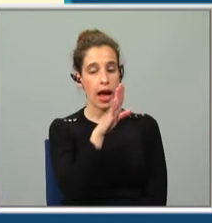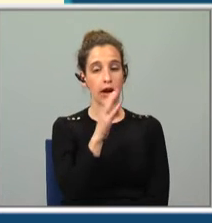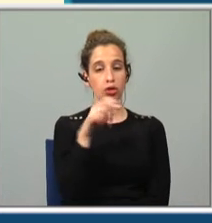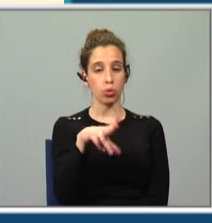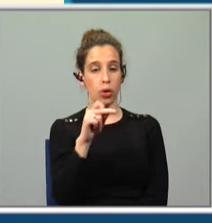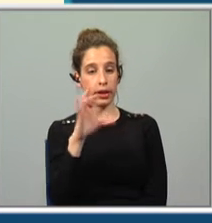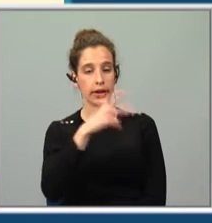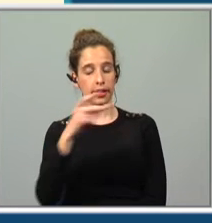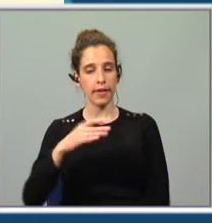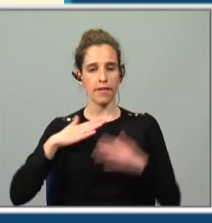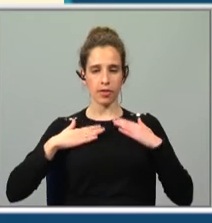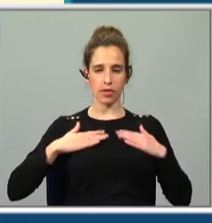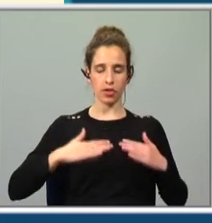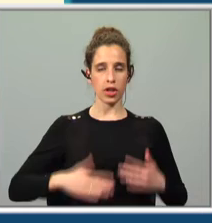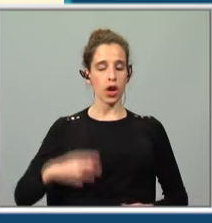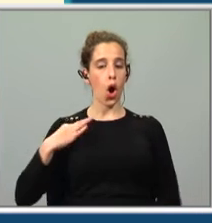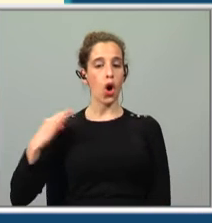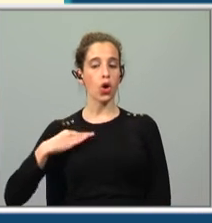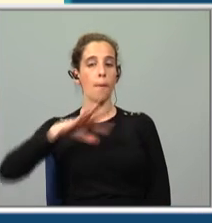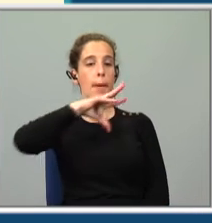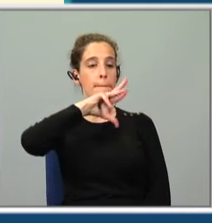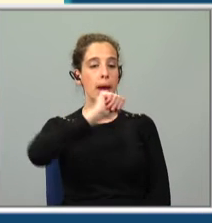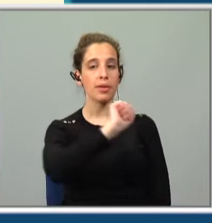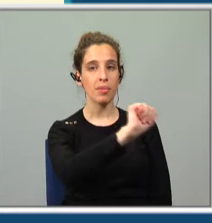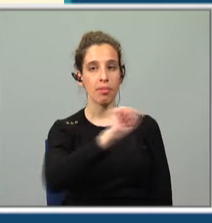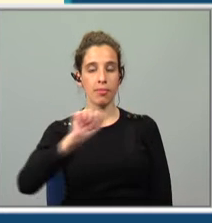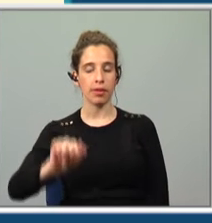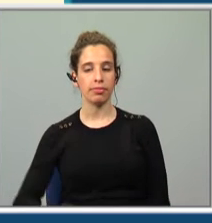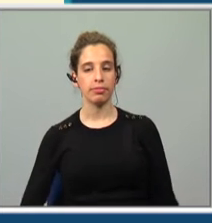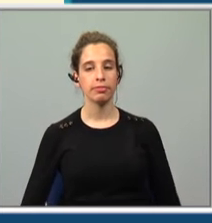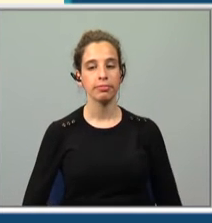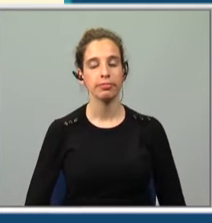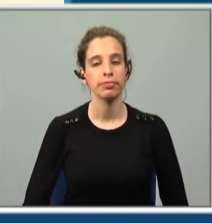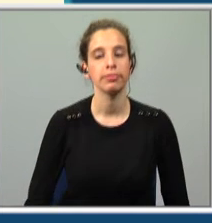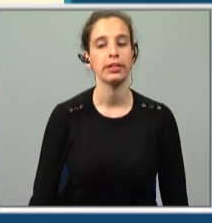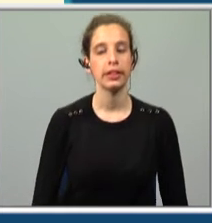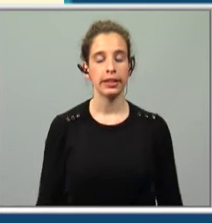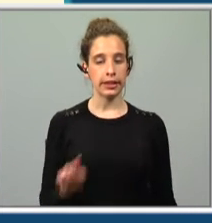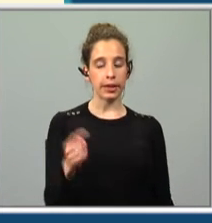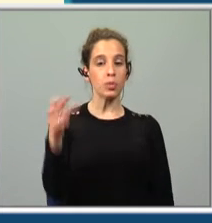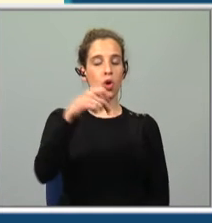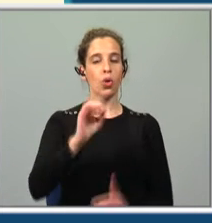Joana e a rita vestiram roupas das suas mais hora e aqui já nos surge o que o 喬安娜和麗塔穿著他們的衣服更多的時間，在這裡我們已經看到了什麼